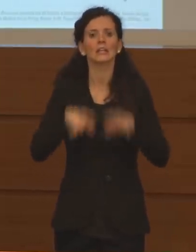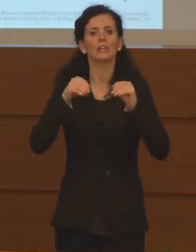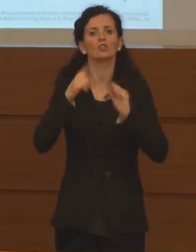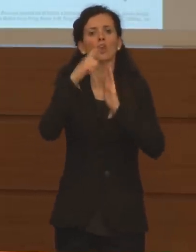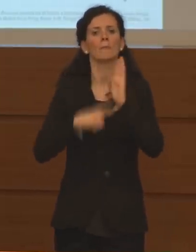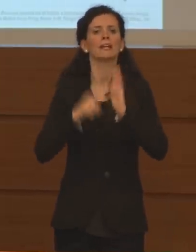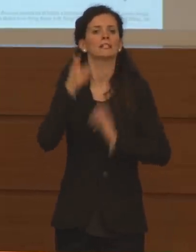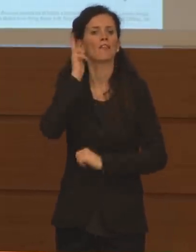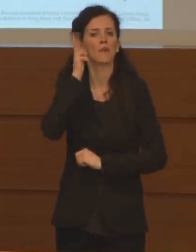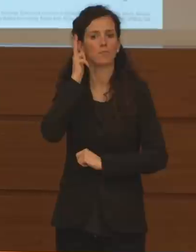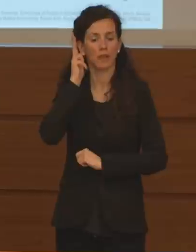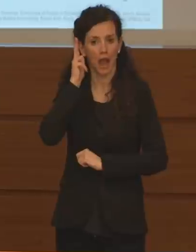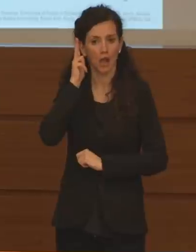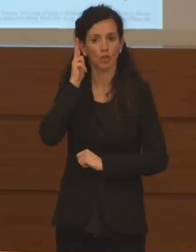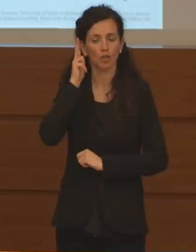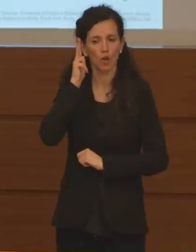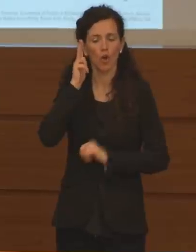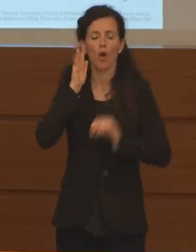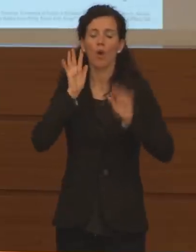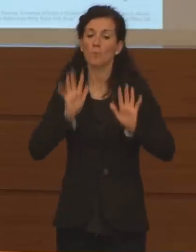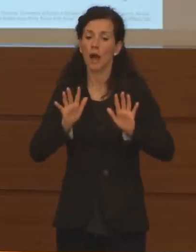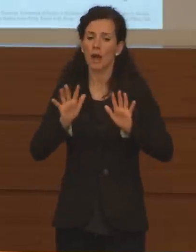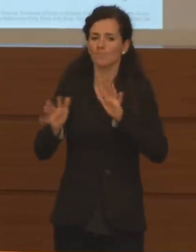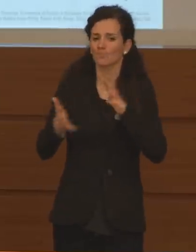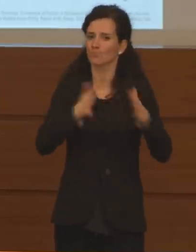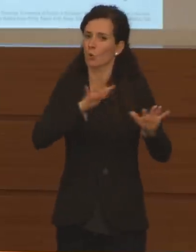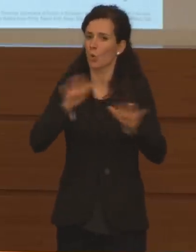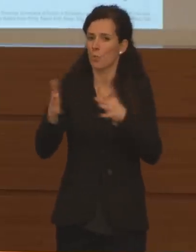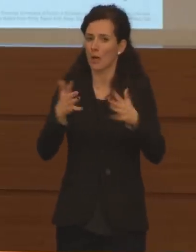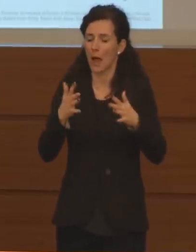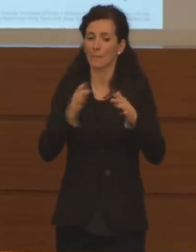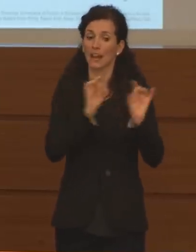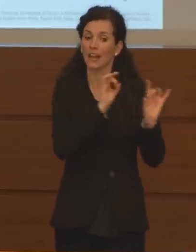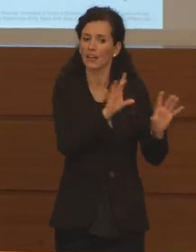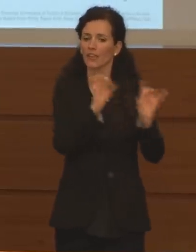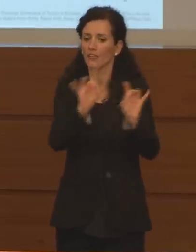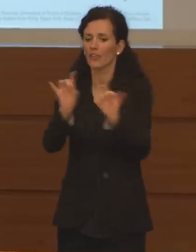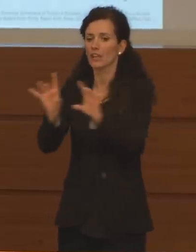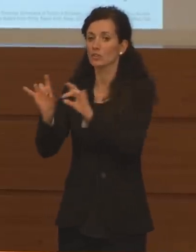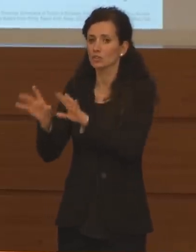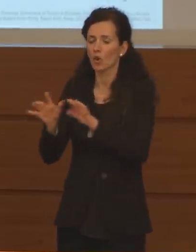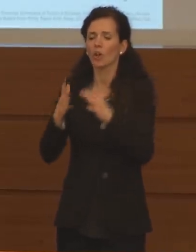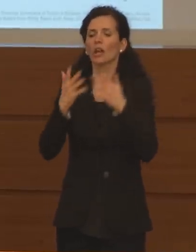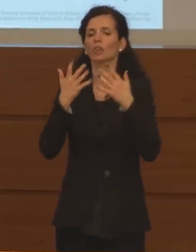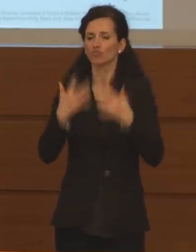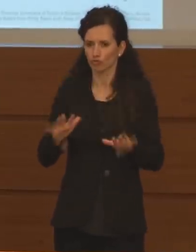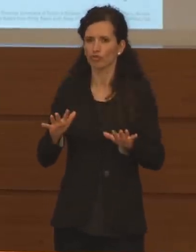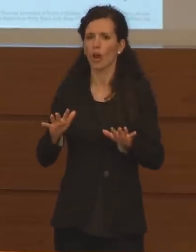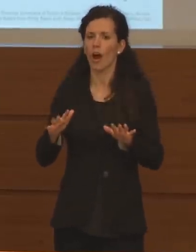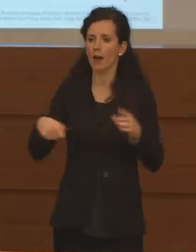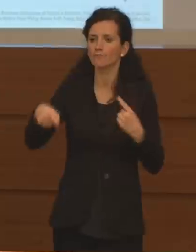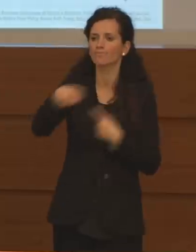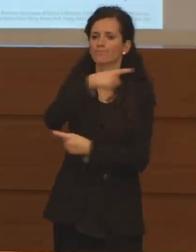probabilmente l'infezione già circolava in apparente quantomeno nella